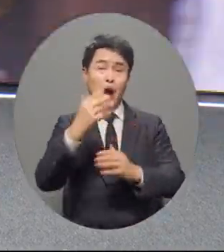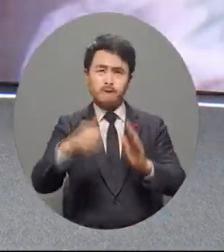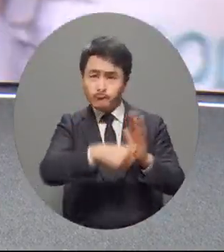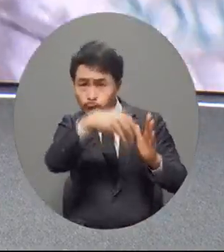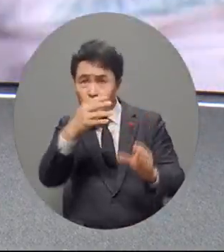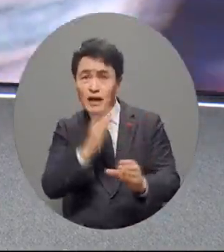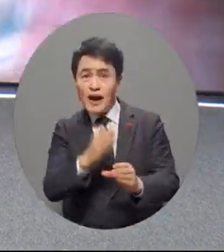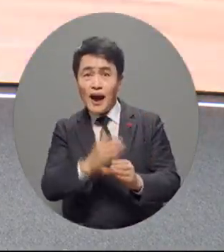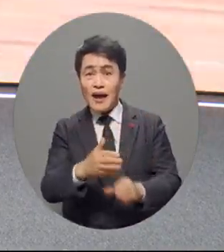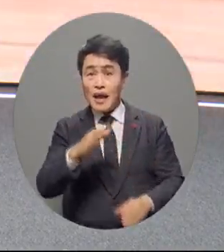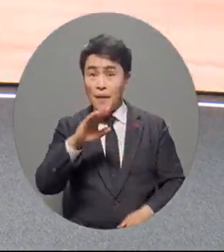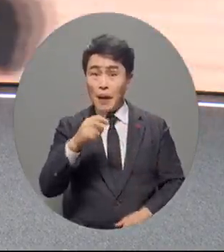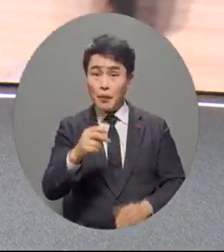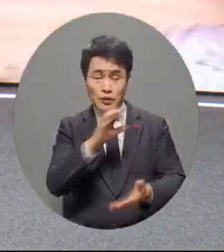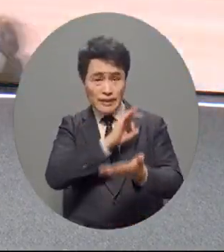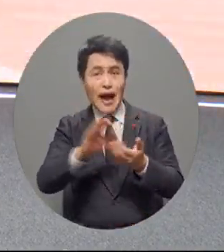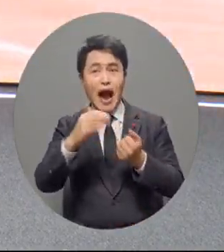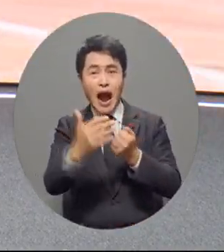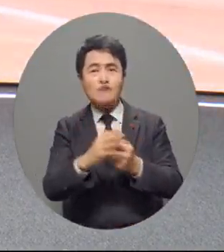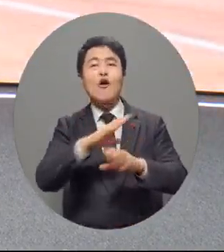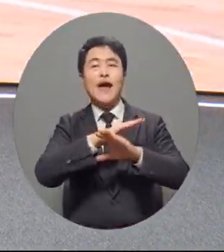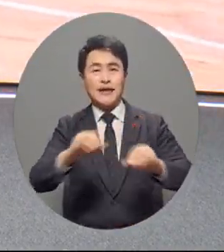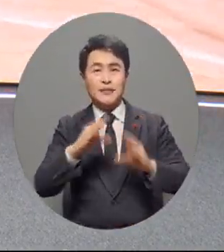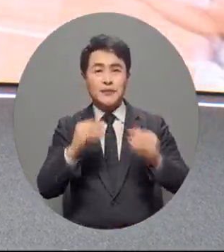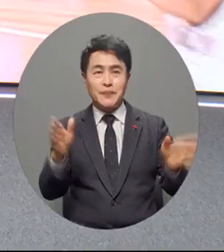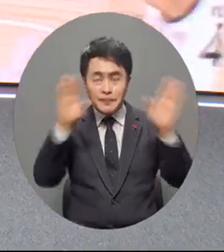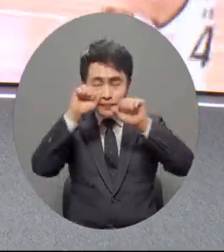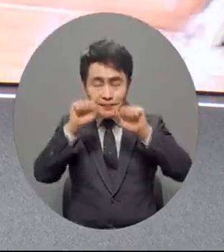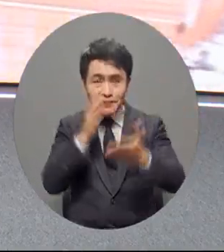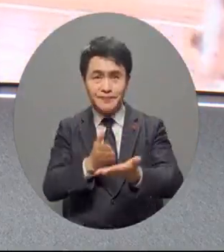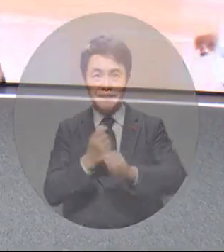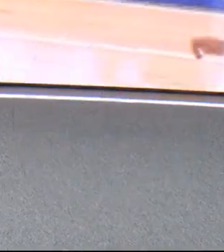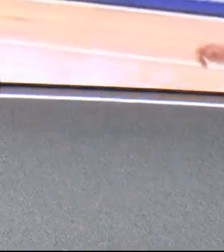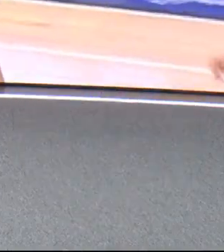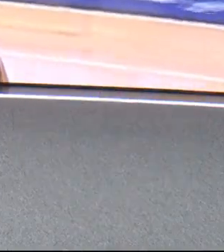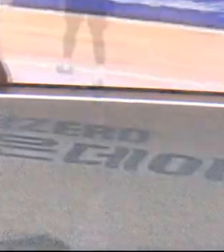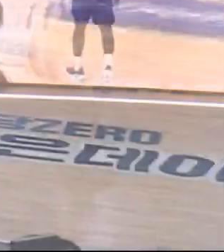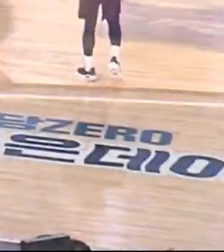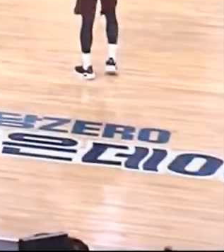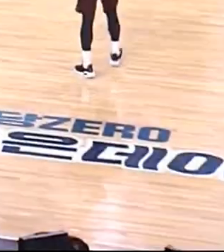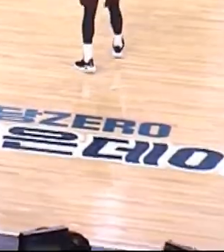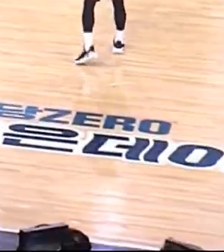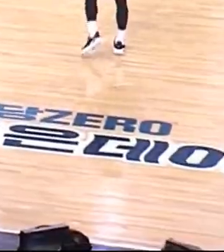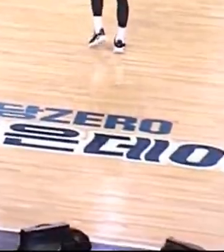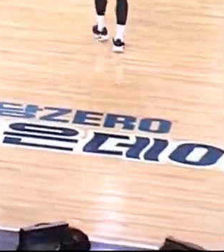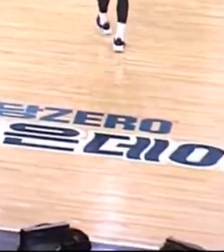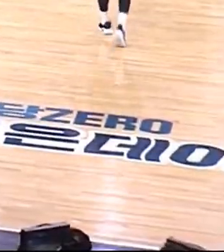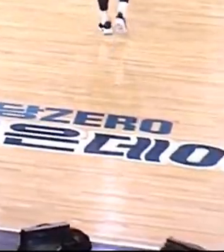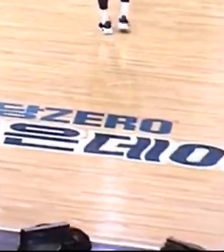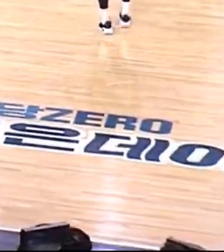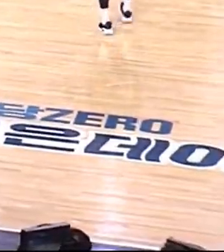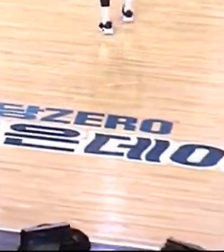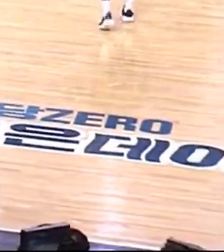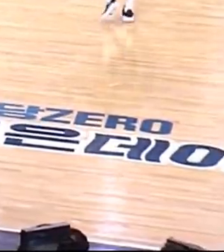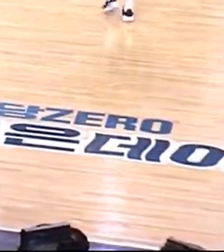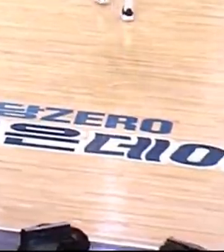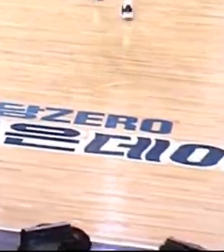백보드 슛으로 유명한 선수인데 이번에는 백보드를 이용하지 않고 해결했네요.